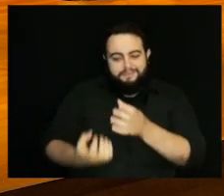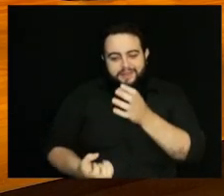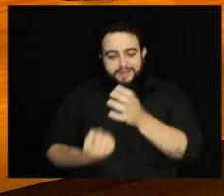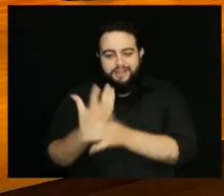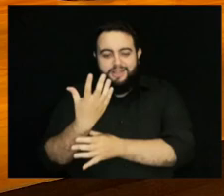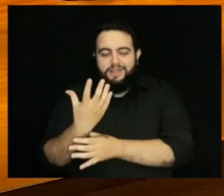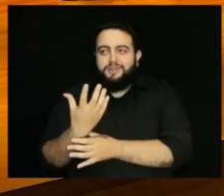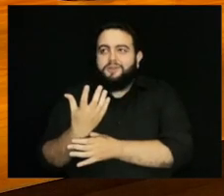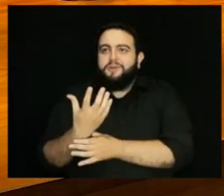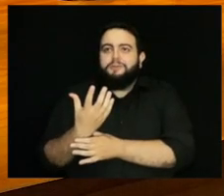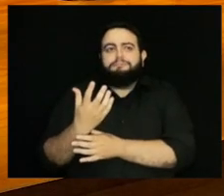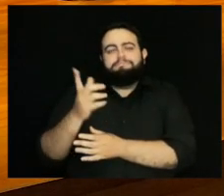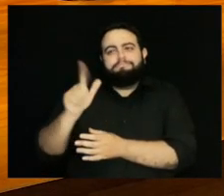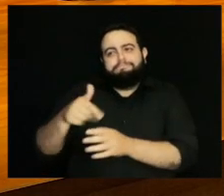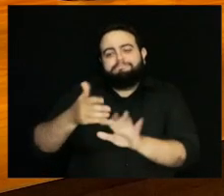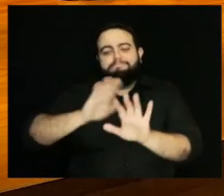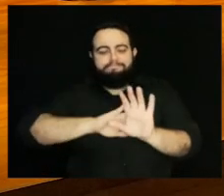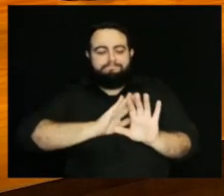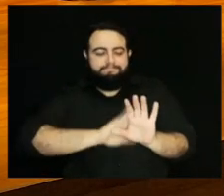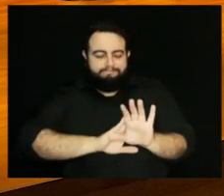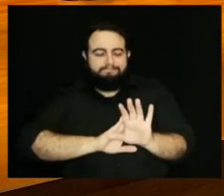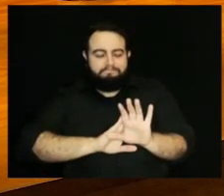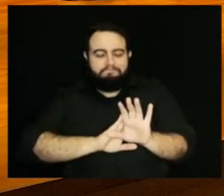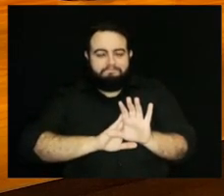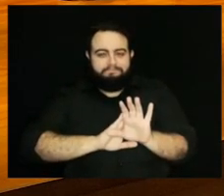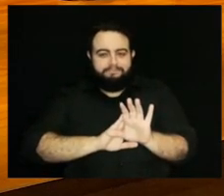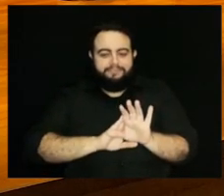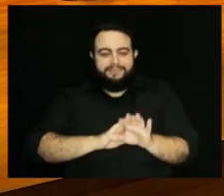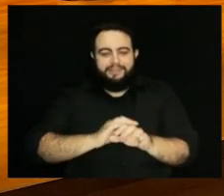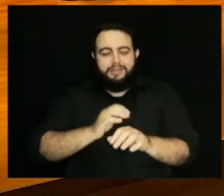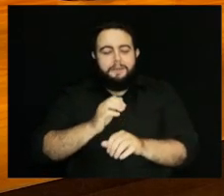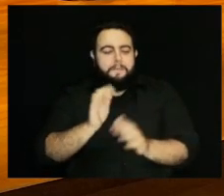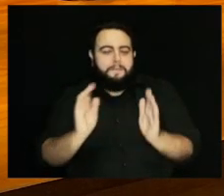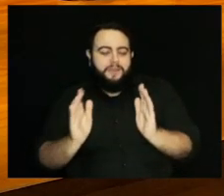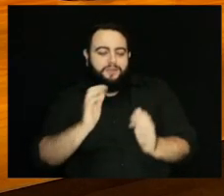oficial. E essas rodas de som do Carlinhos Hartlieb traziam sempre um artista iniciante que nunca tinha feito